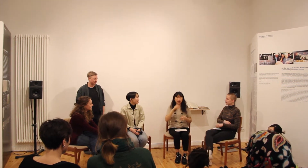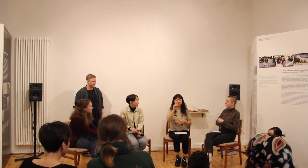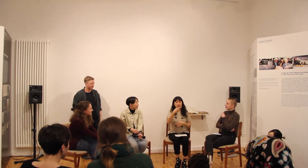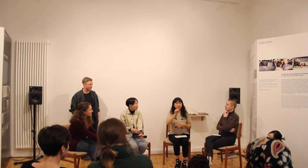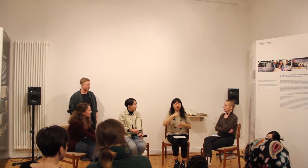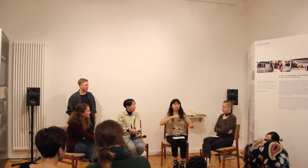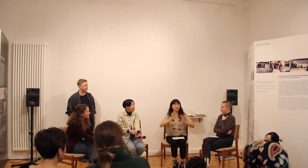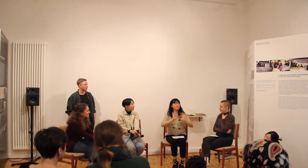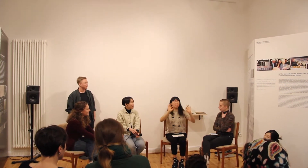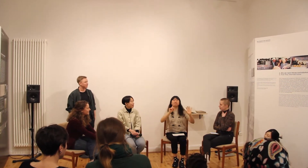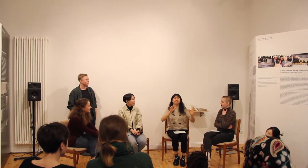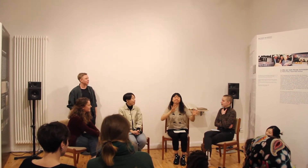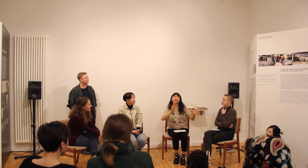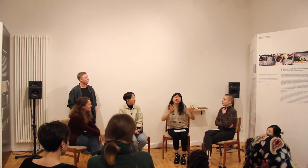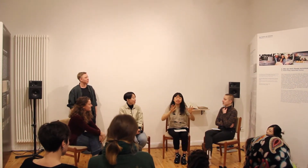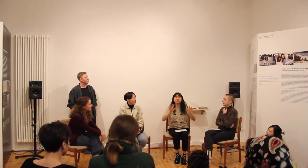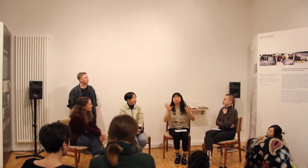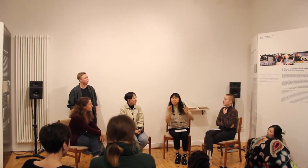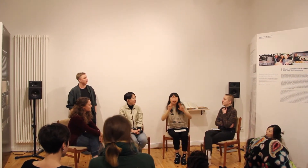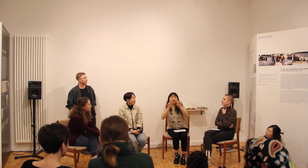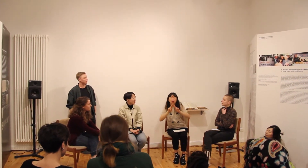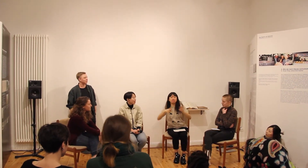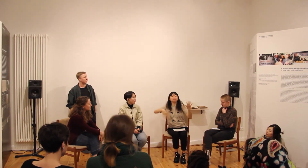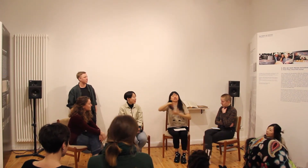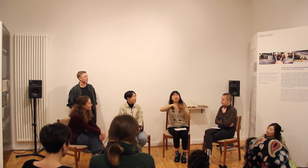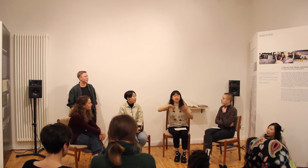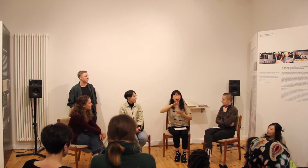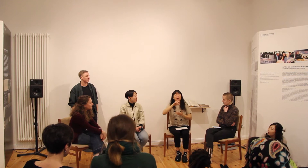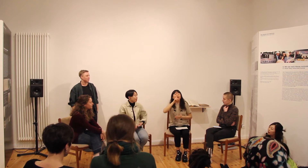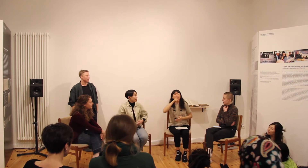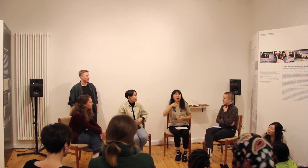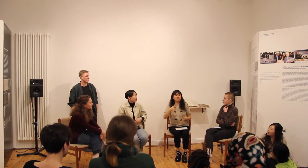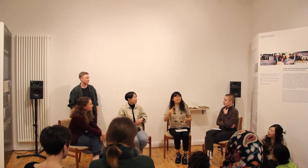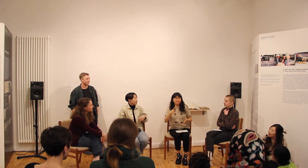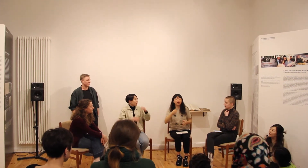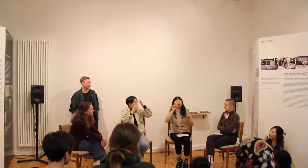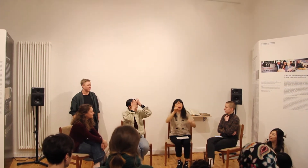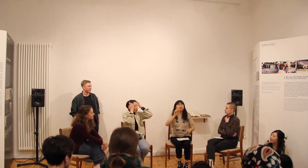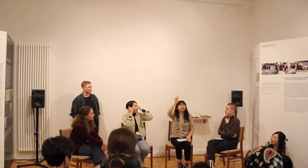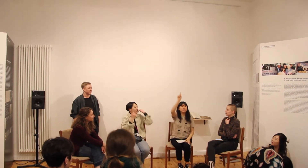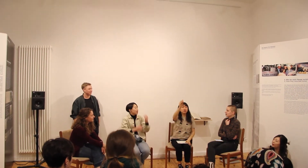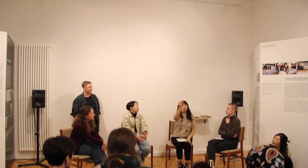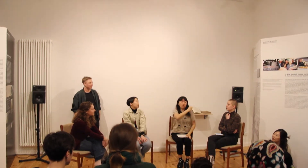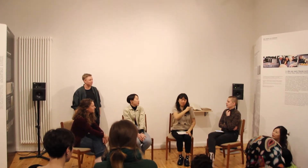Ich werde DGS Gebärden, bin aber auch nicht so super firm darin, weil das nicht meine Muttersprache ist,